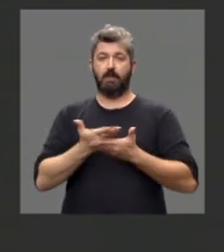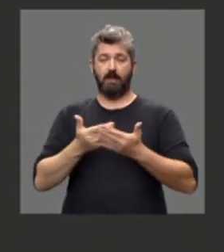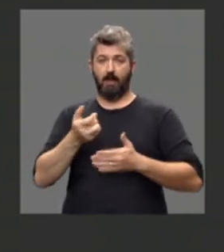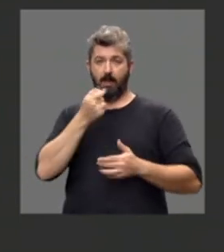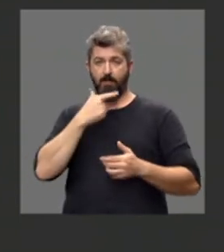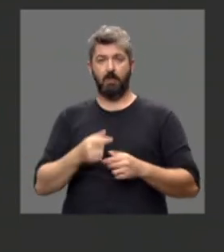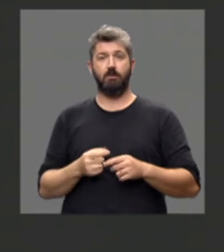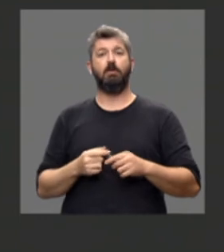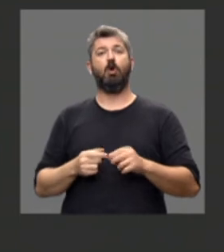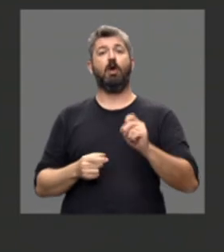PORQUE SE ELES TIVESSEM PARKINSON EU TENHO CERTEZA QUE